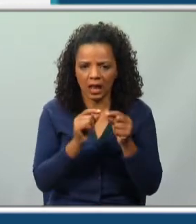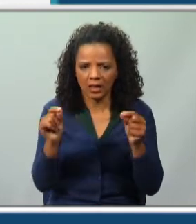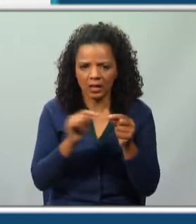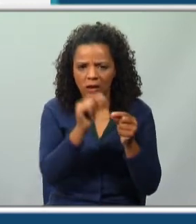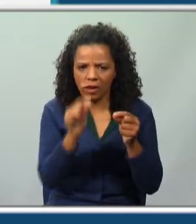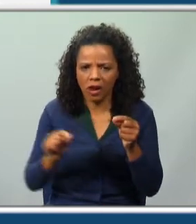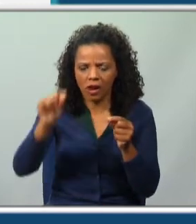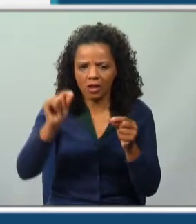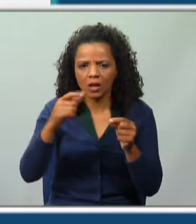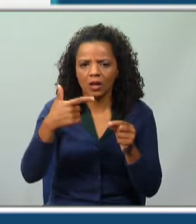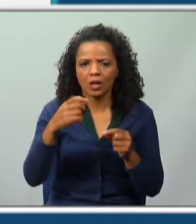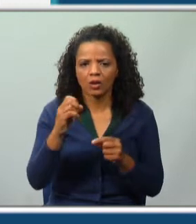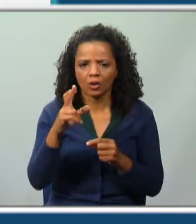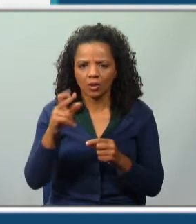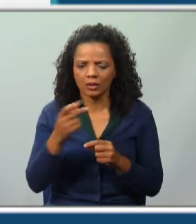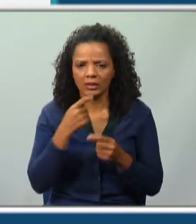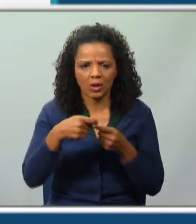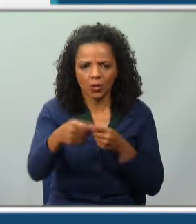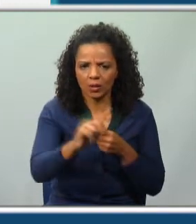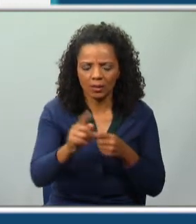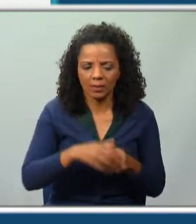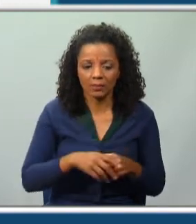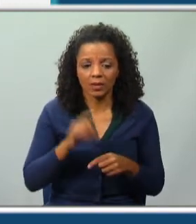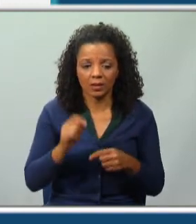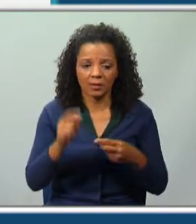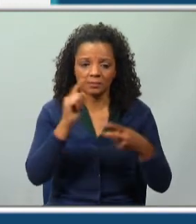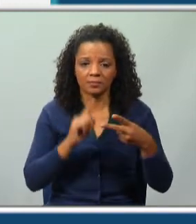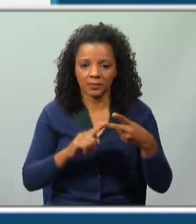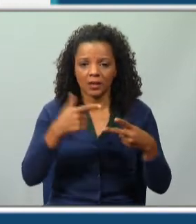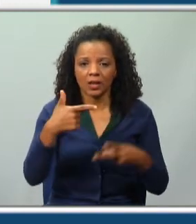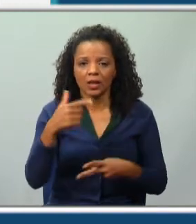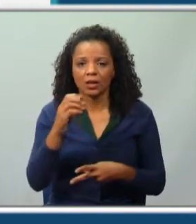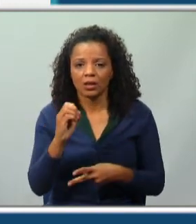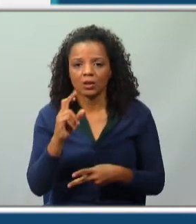dizer que eu tenho o contrário de estar direita e a torta de laranja hora temos 說我有相反的存在對了，還有我們的橘子餡餅時間